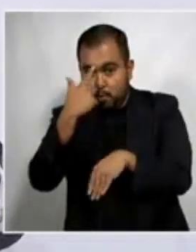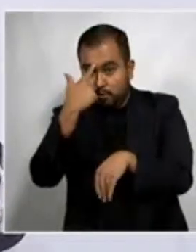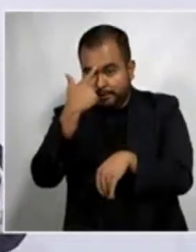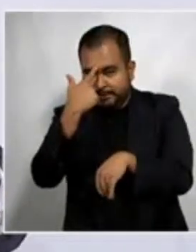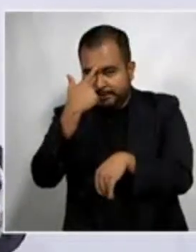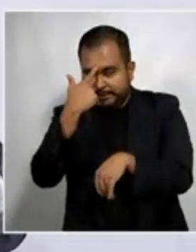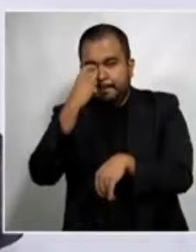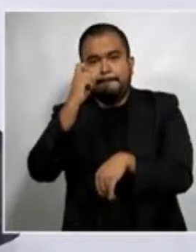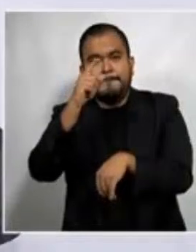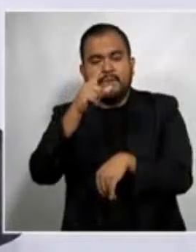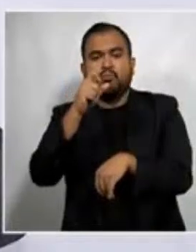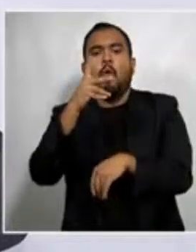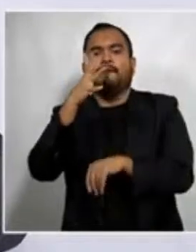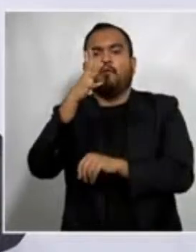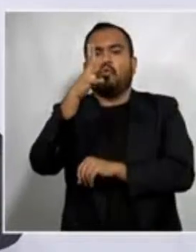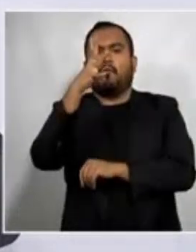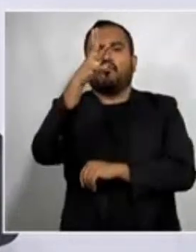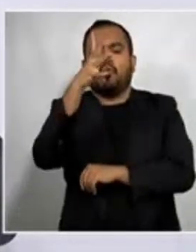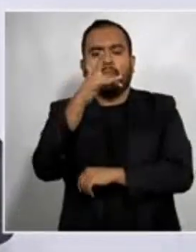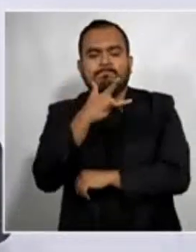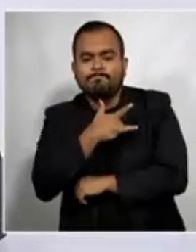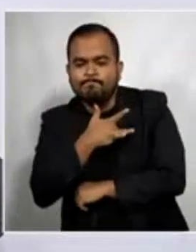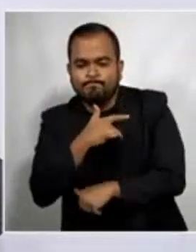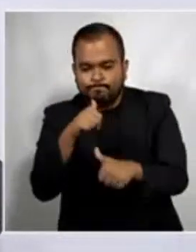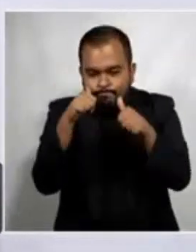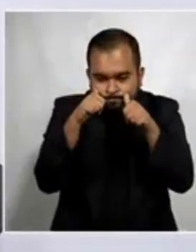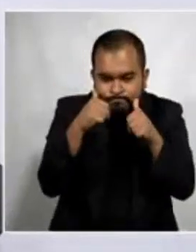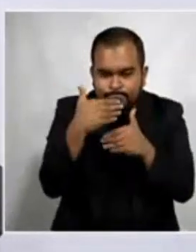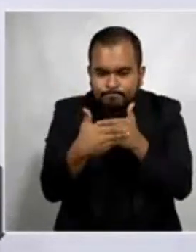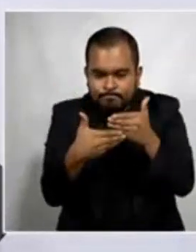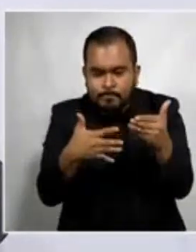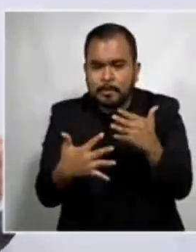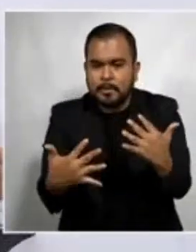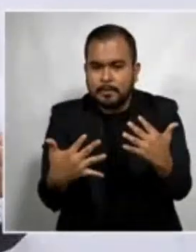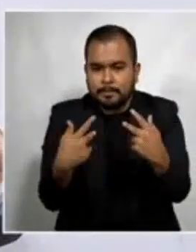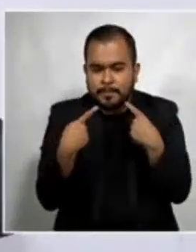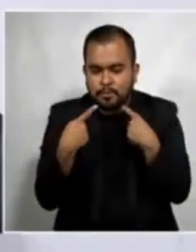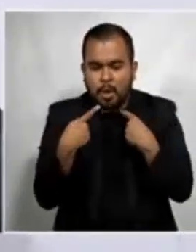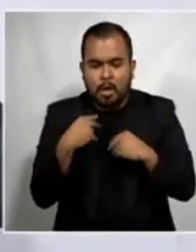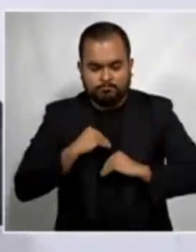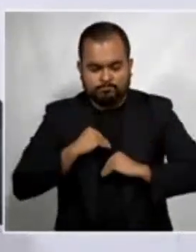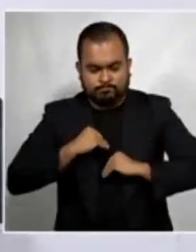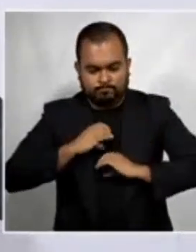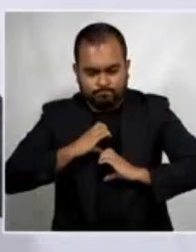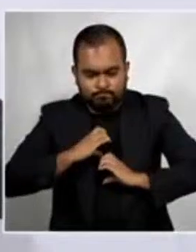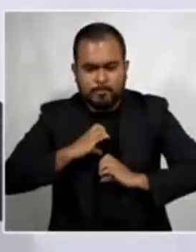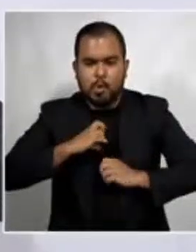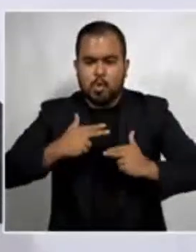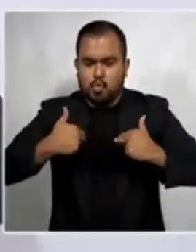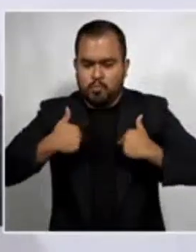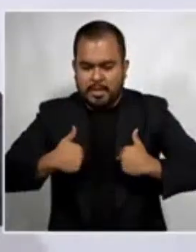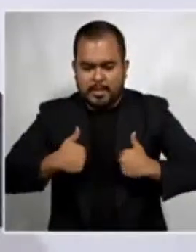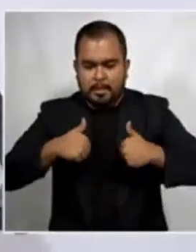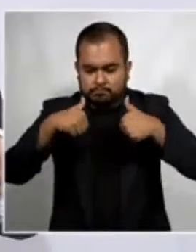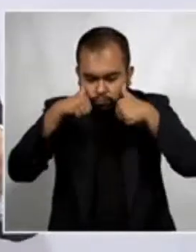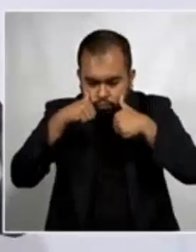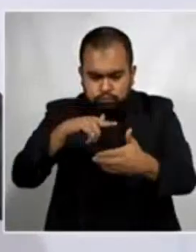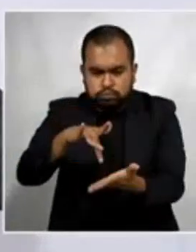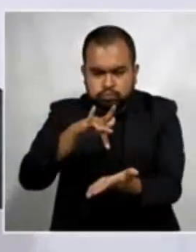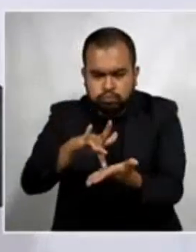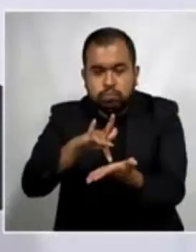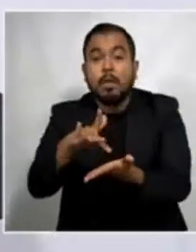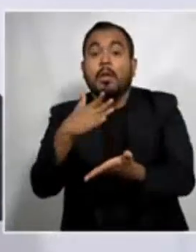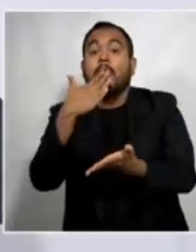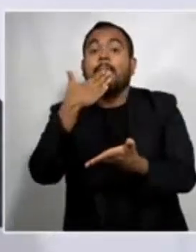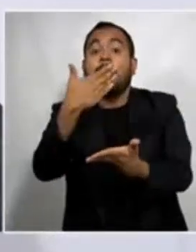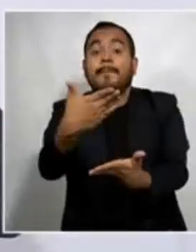vocación, servir con dignidad, con entrega, con humanidad. Bienvenidas y bienvenidos al nuevo